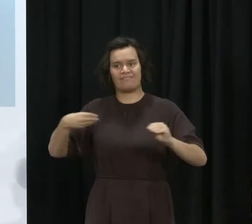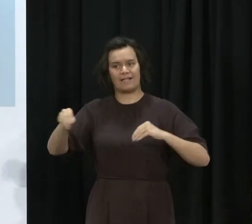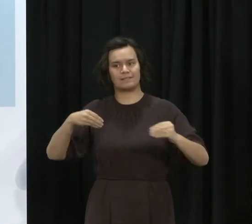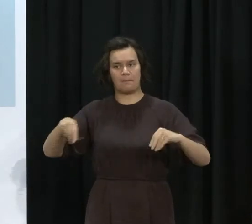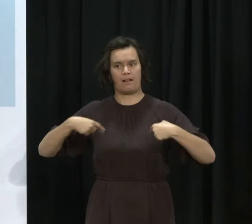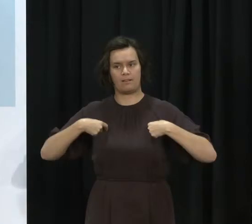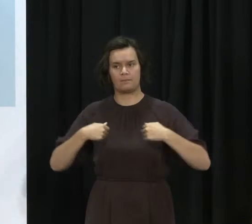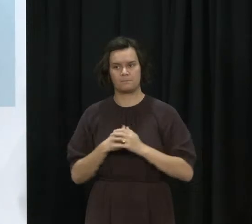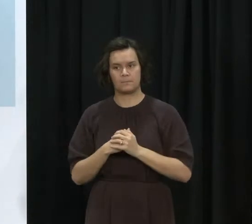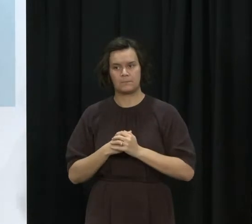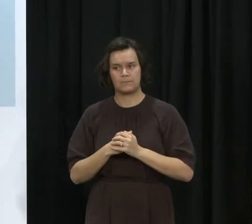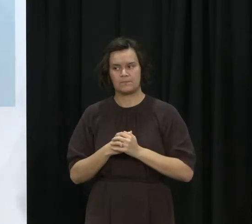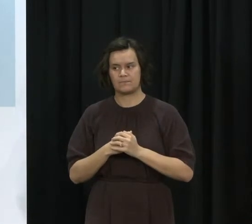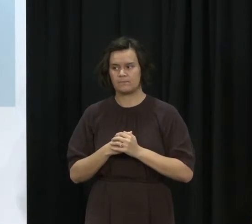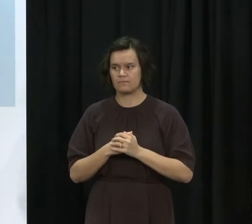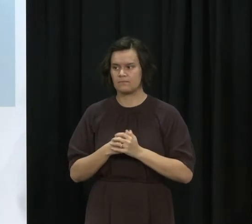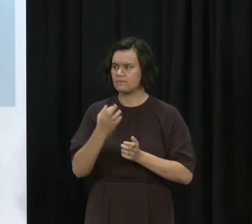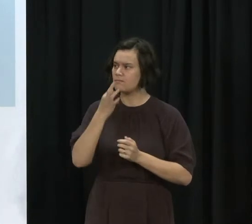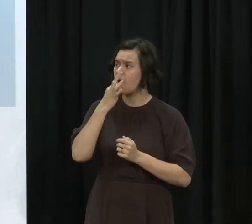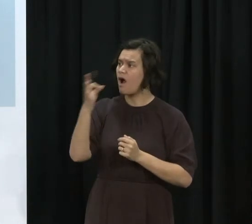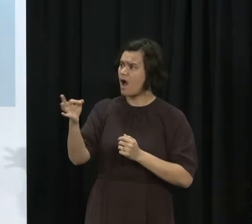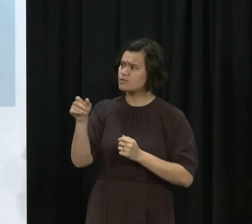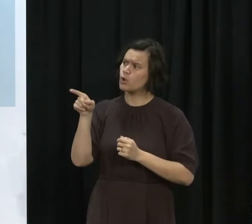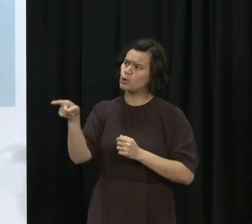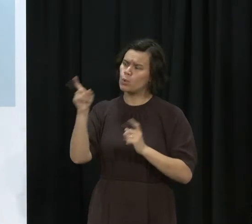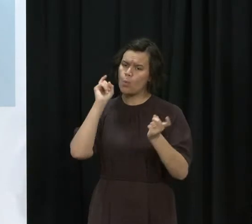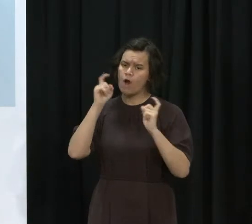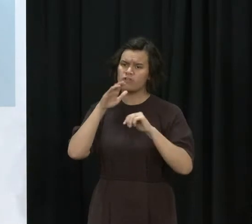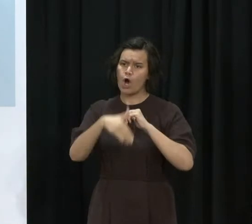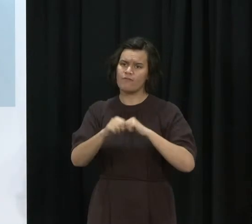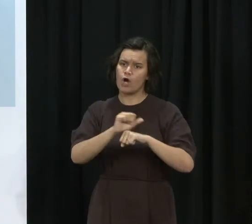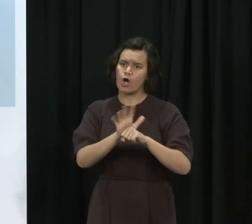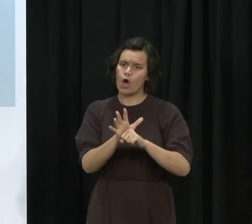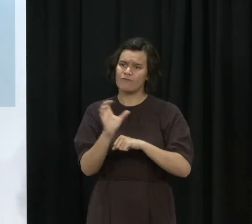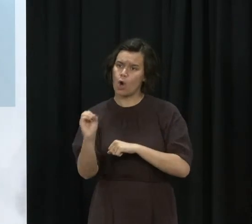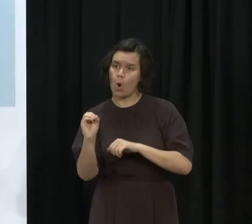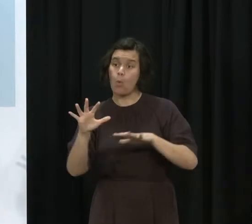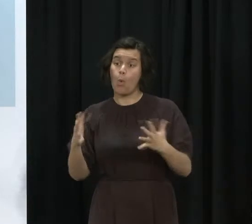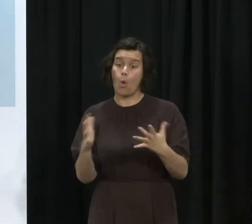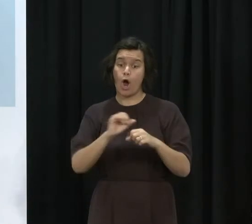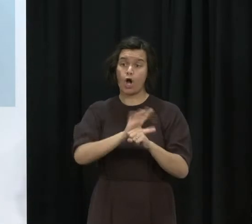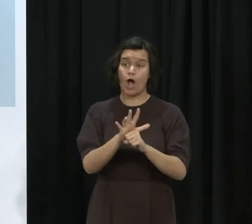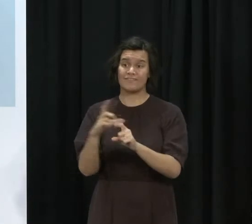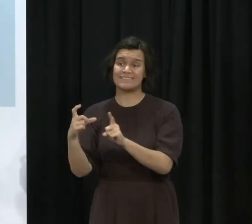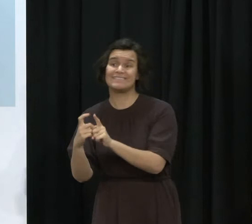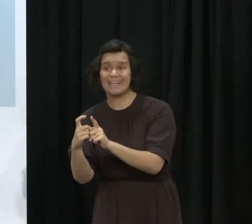tikanga (kaore e rangona)? Kare ano au i whakatau i nga mea ki roto, ki waho ranei na te mea me urutau taatau me te